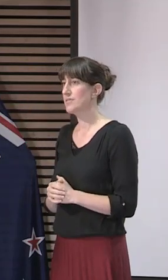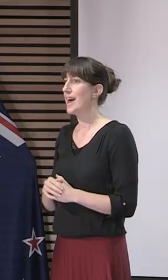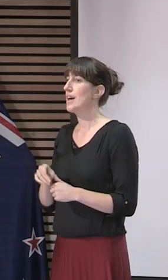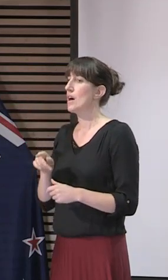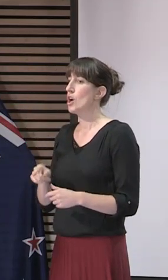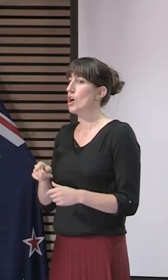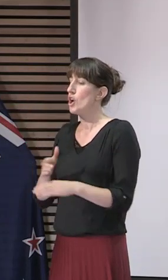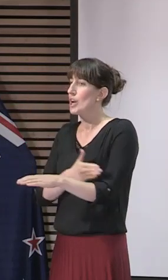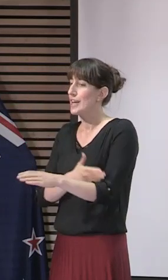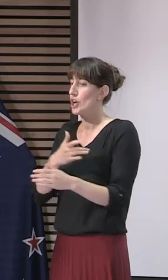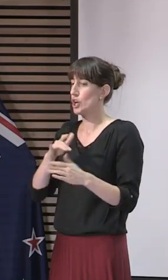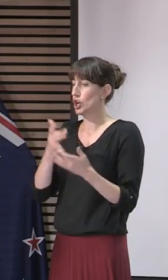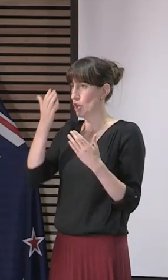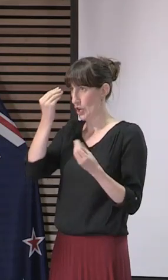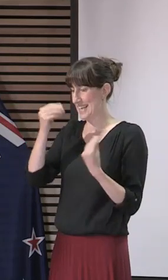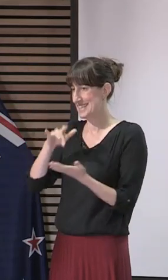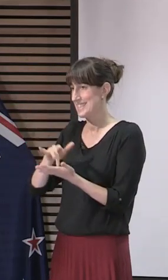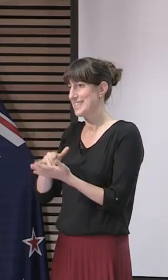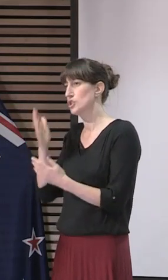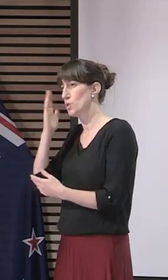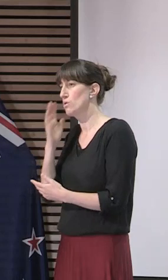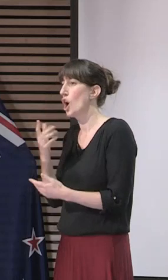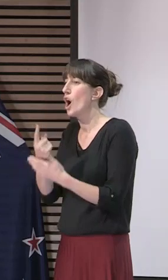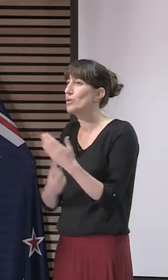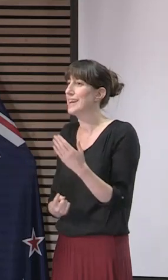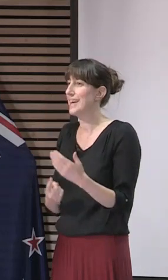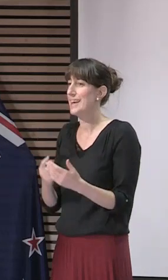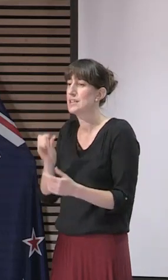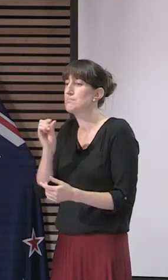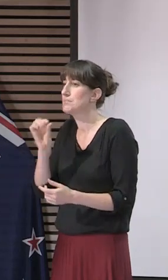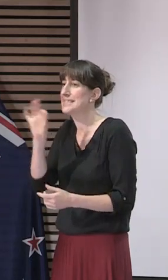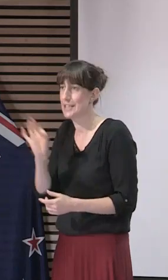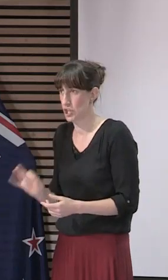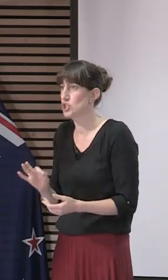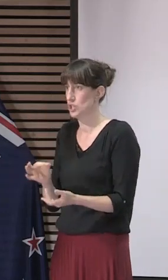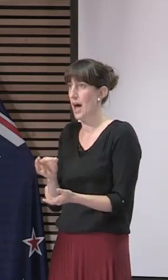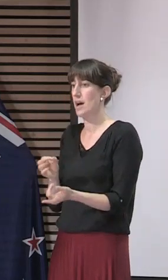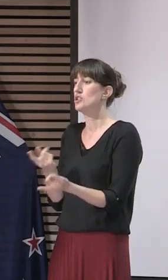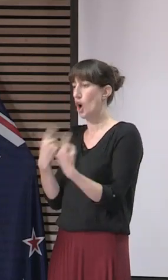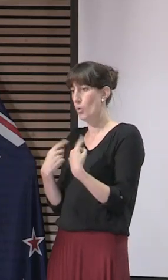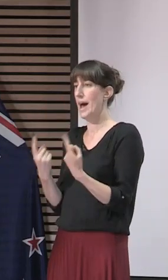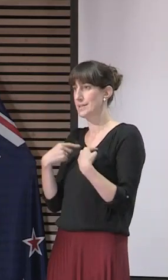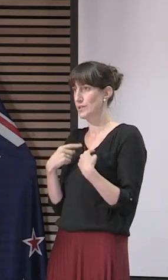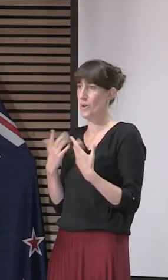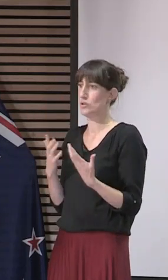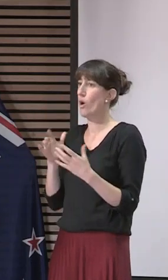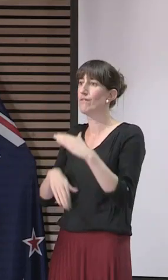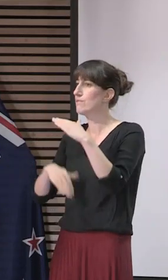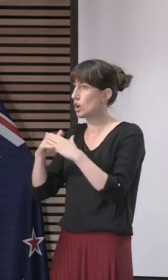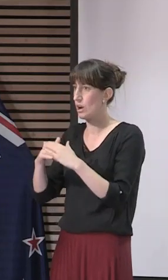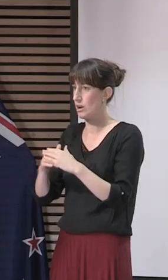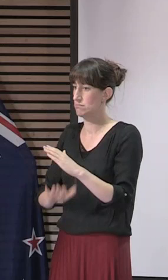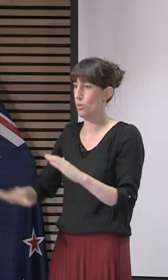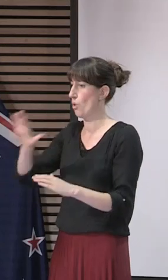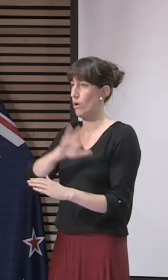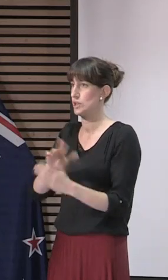me te 1% haerere ki nga kura.